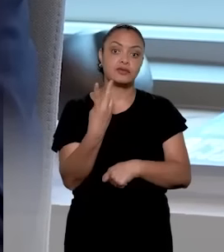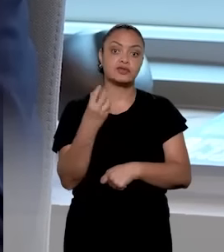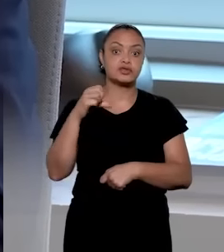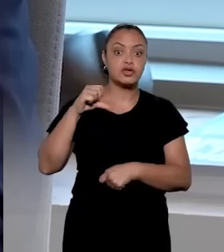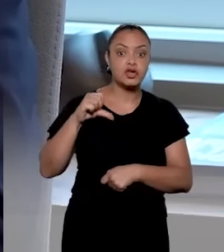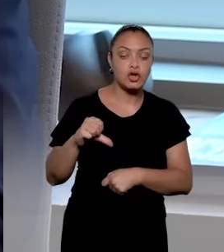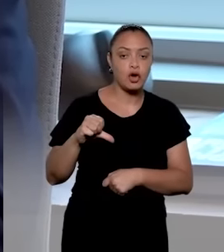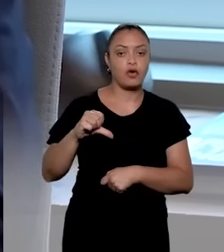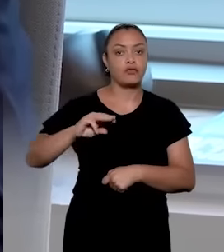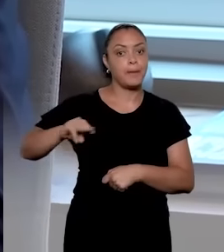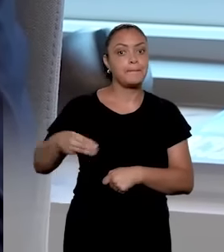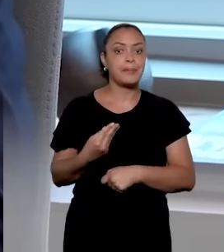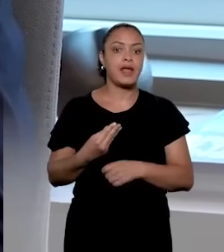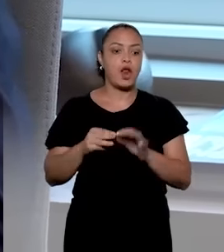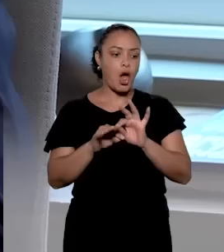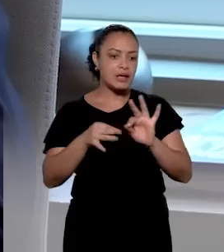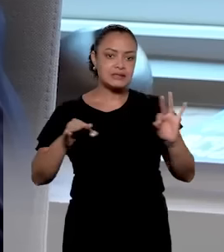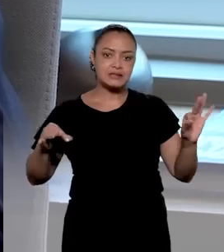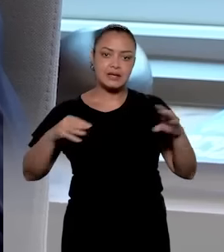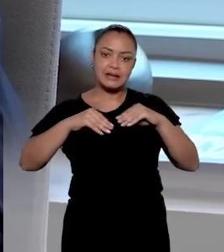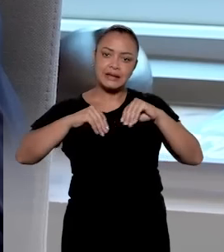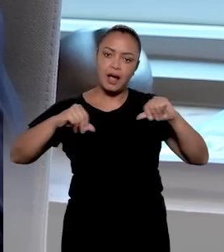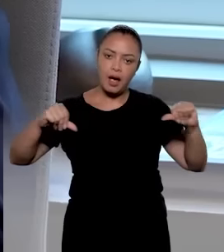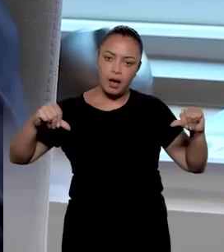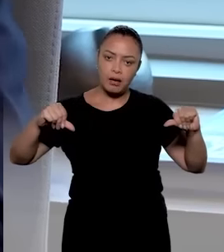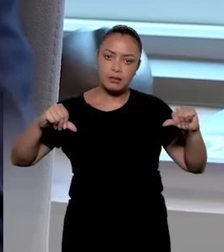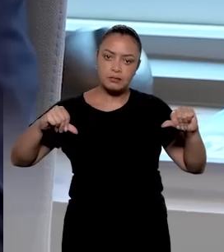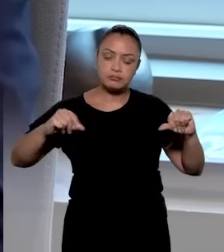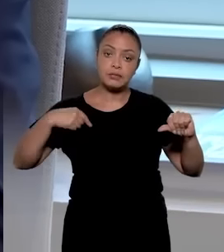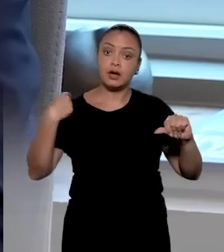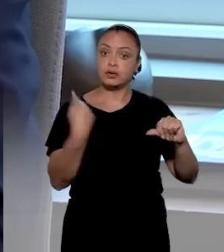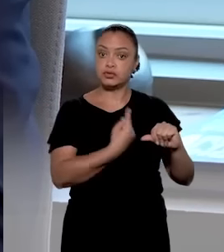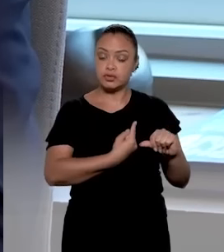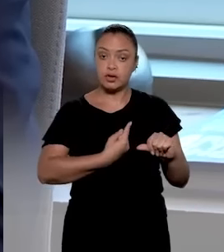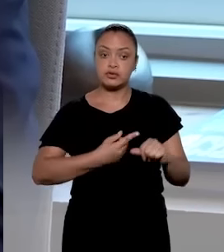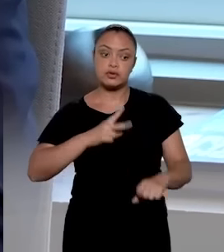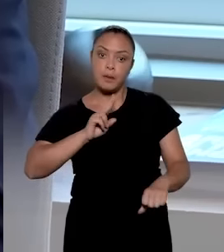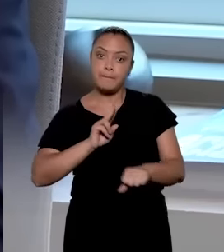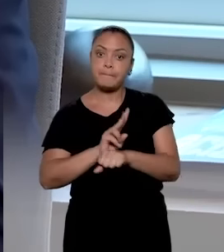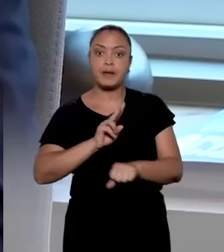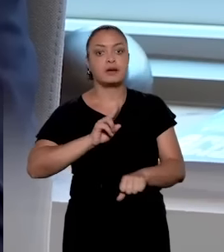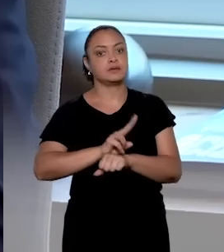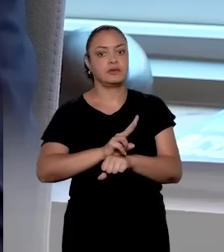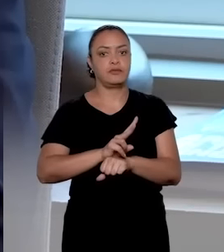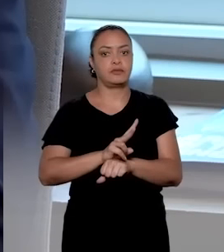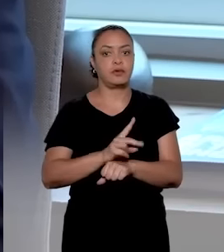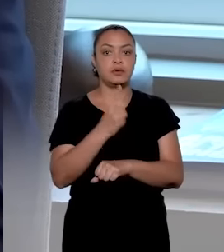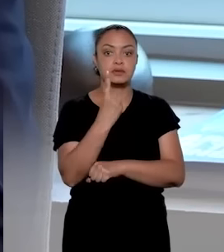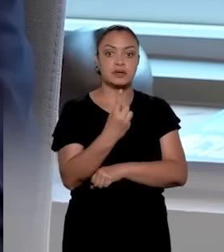milhões de hectares para colher a safra desse ano. Ou seja, nós preservamos 129 milhões de